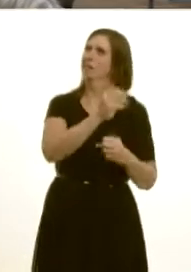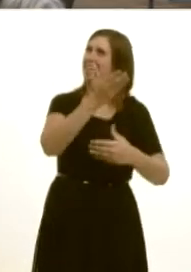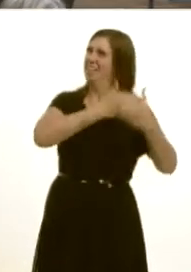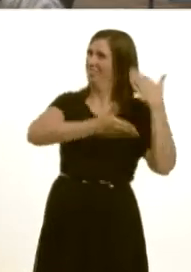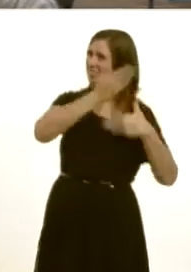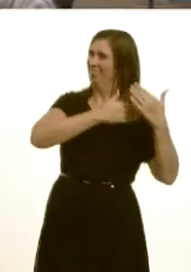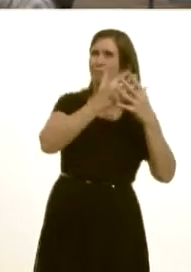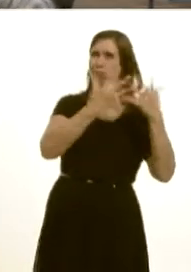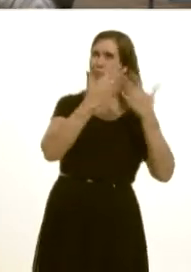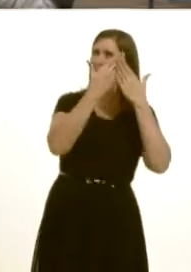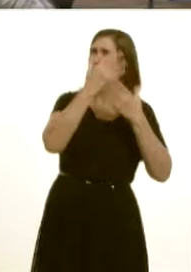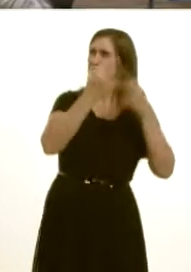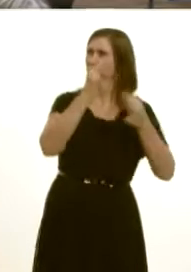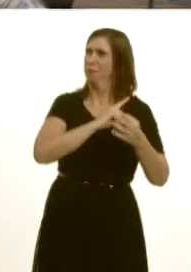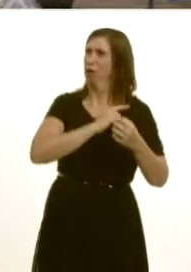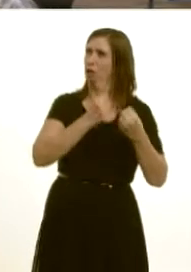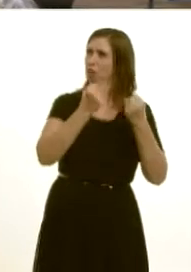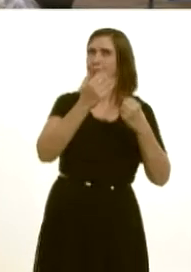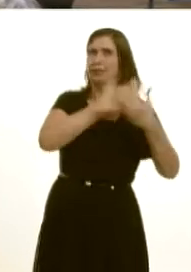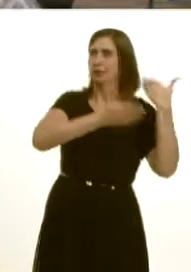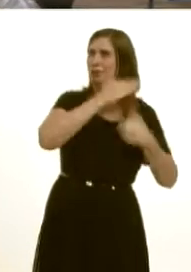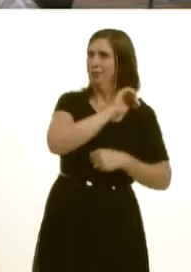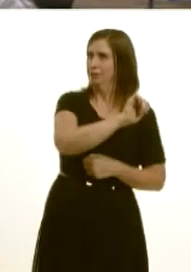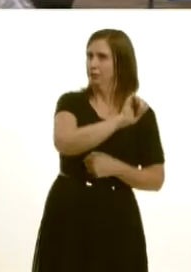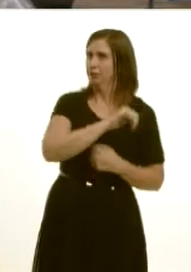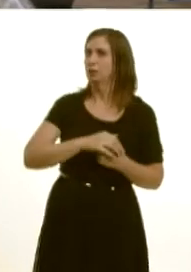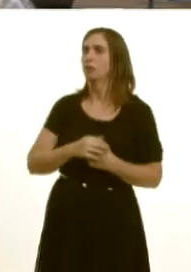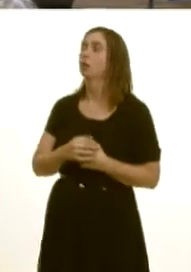â’r pwynt rydych chi wedi ei wneud ynglyn ag astudiaethau gwleidyddol? Ynglyn â’r